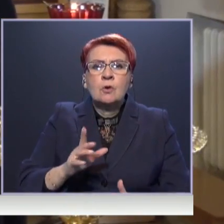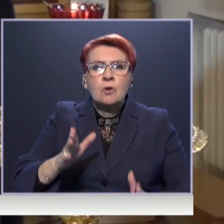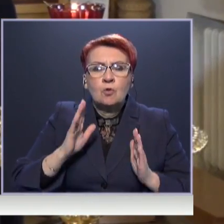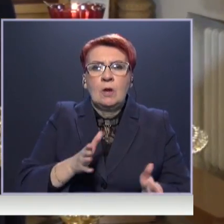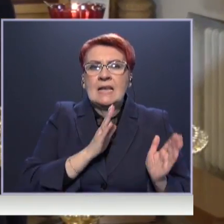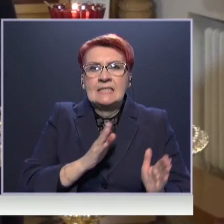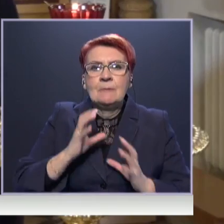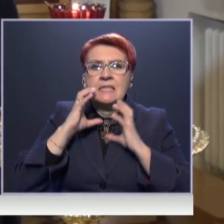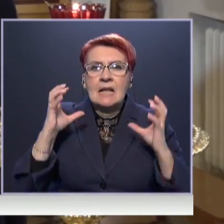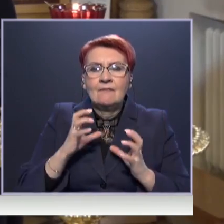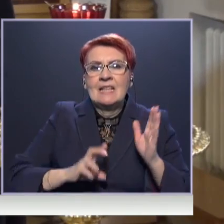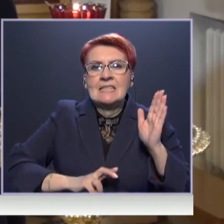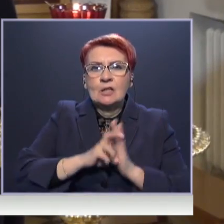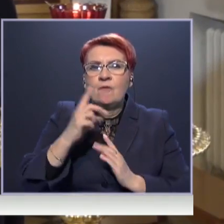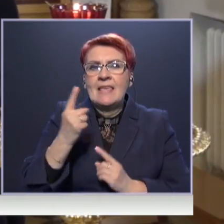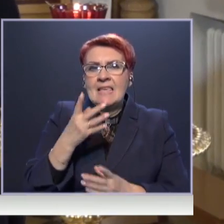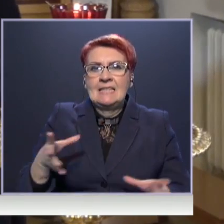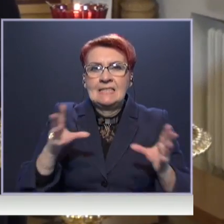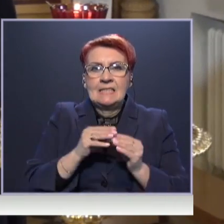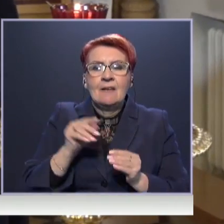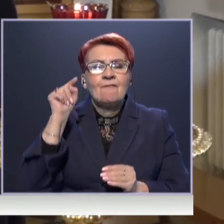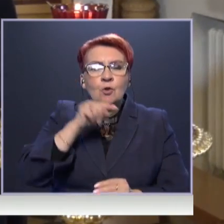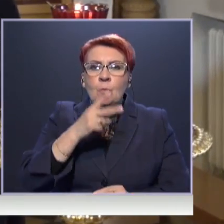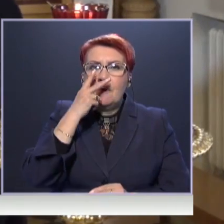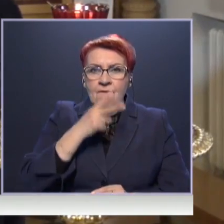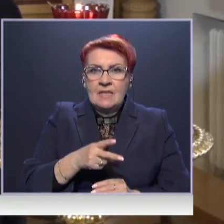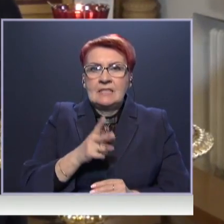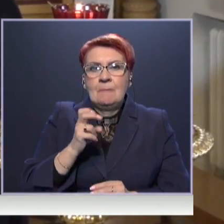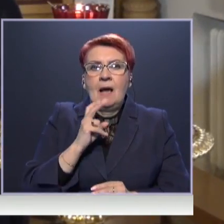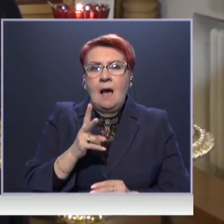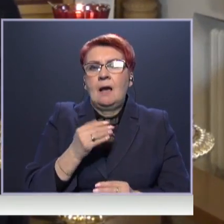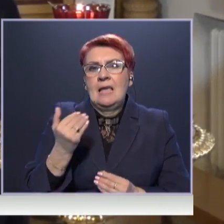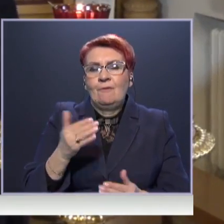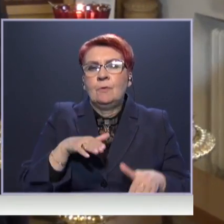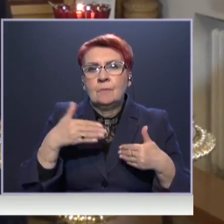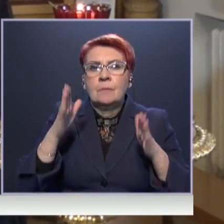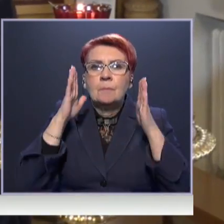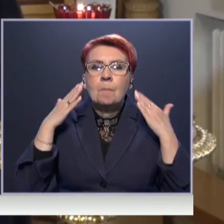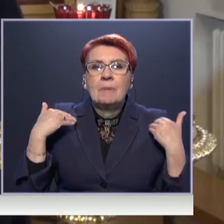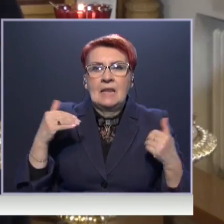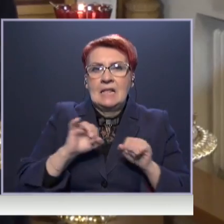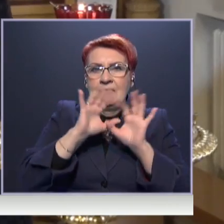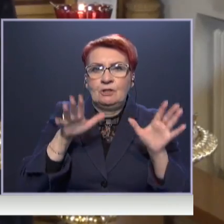сохранение церковного единства в том виде в том изводе как его предлагал святейший патриарх Тихон